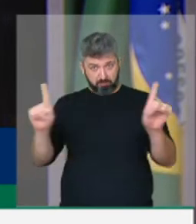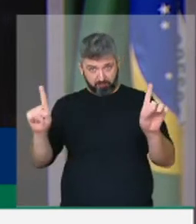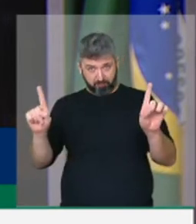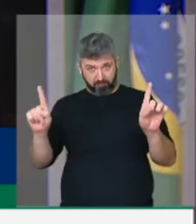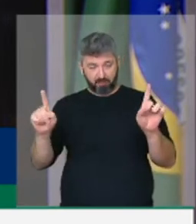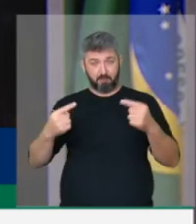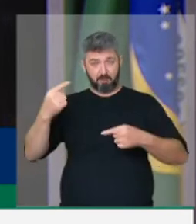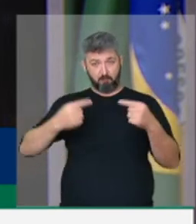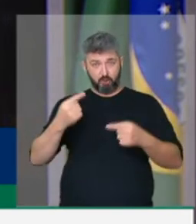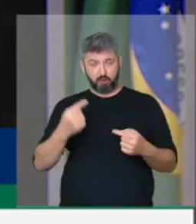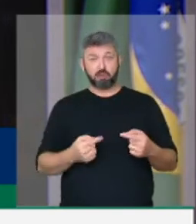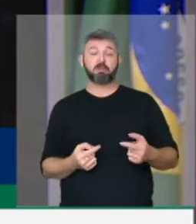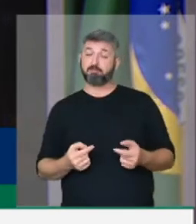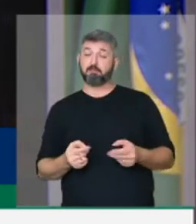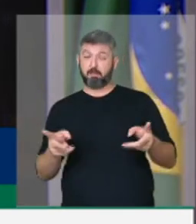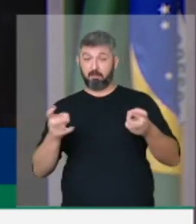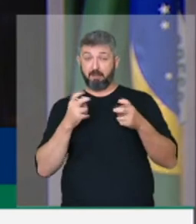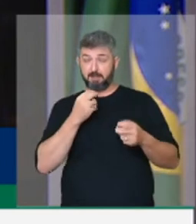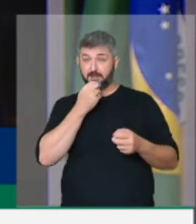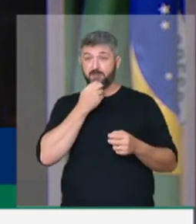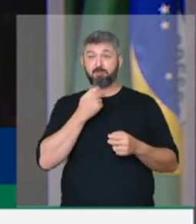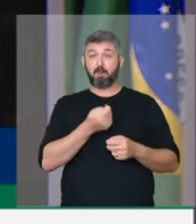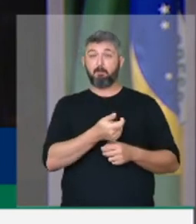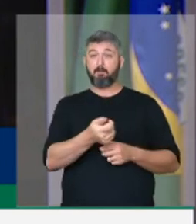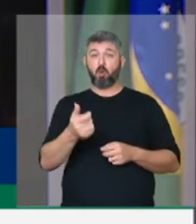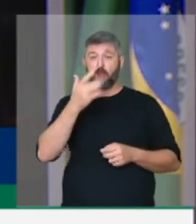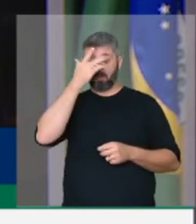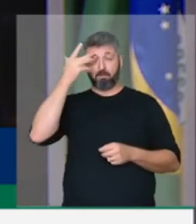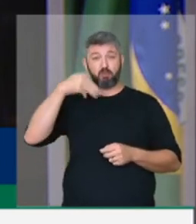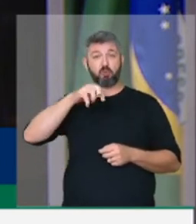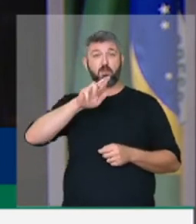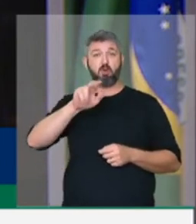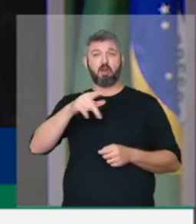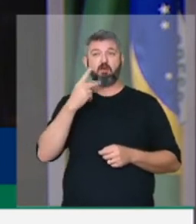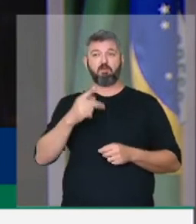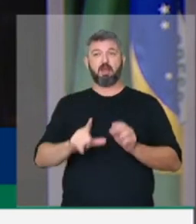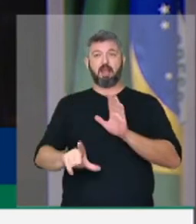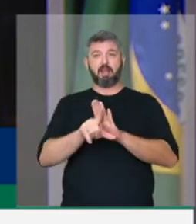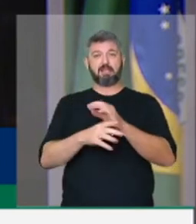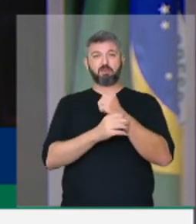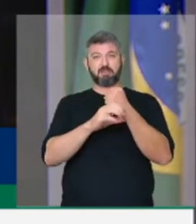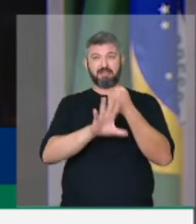ESQUERDA. INCLUSIVE SE FOR PRA POLARIZAÇÃO DA POLÍTICA BRASILEIRA A GENTE VAI PERCEBER QUE POUCOS TÊM MORAL PRA DIZER QUE A LEI DE SEGURANÇA NACIONAL É